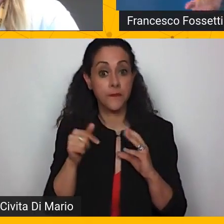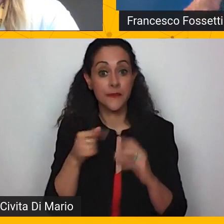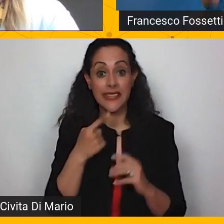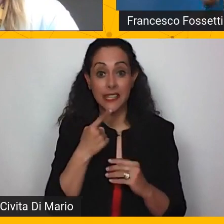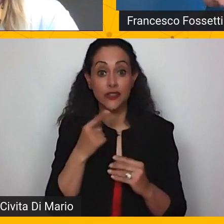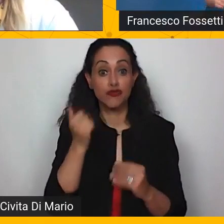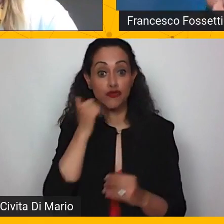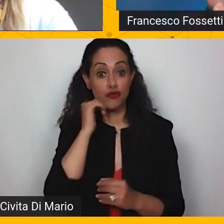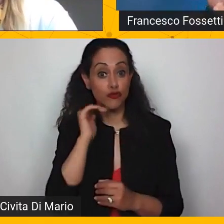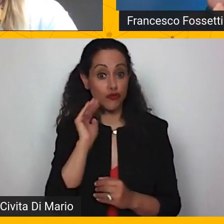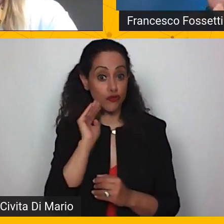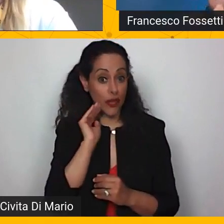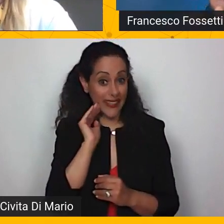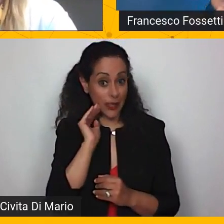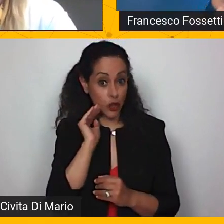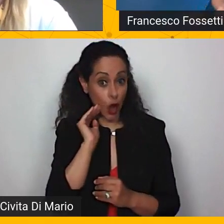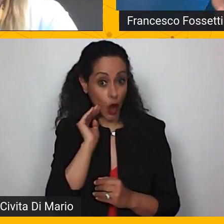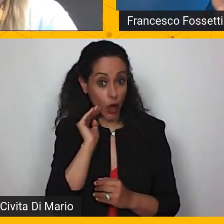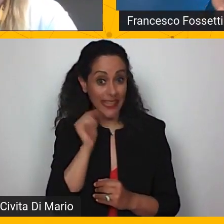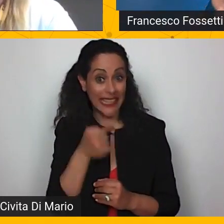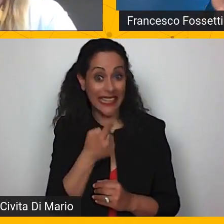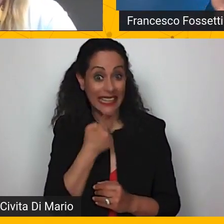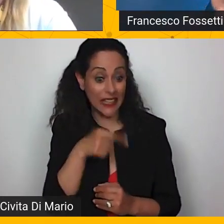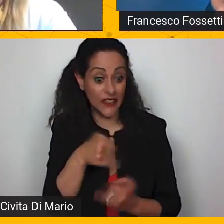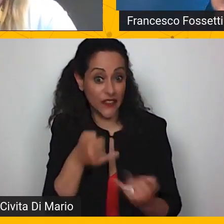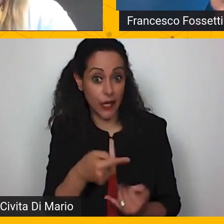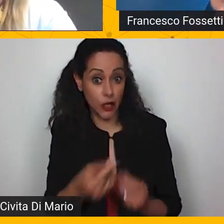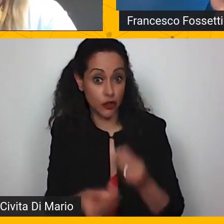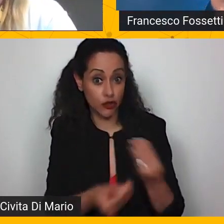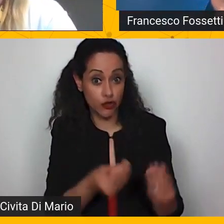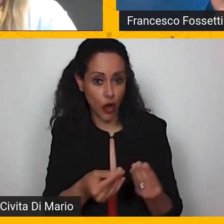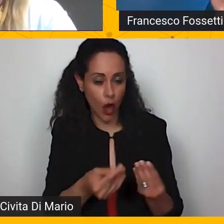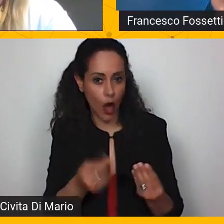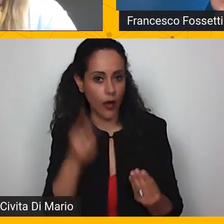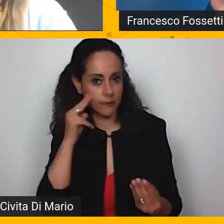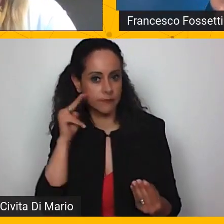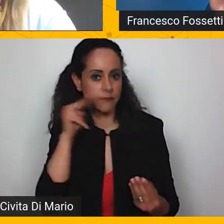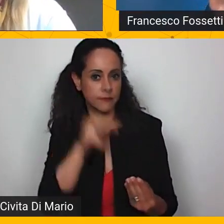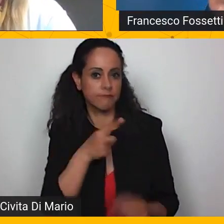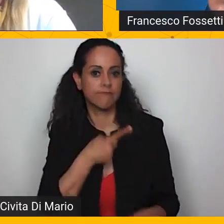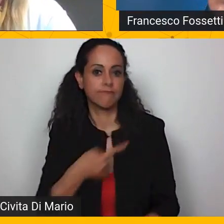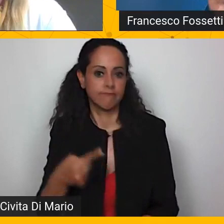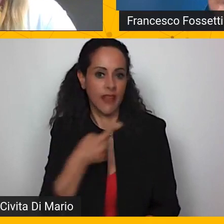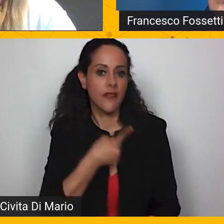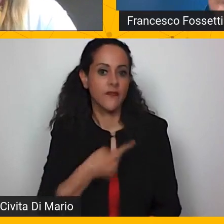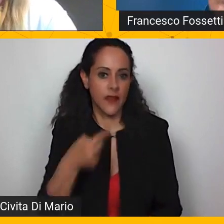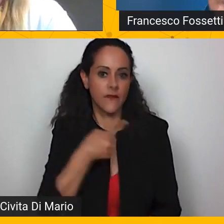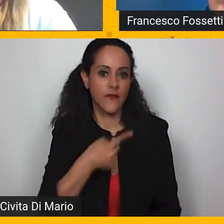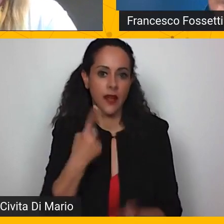videogiocatori eh i genitori dei videogiocatori devono